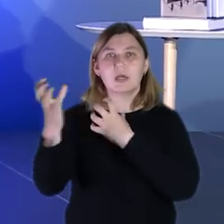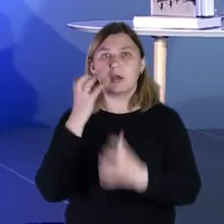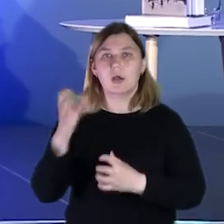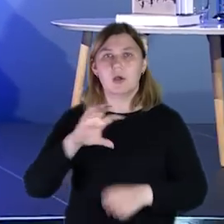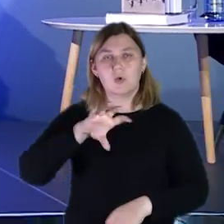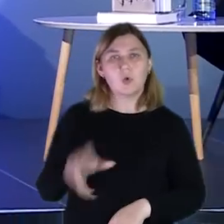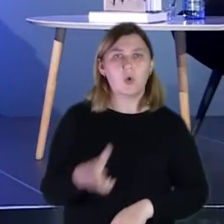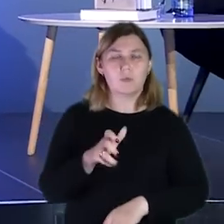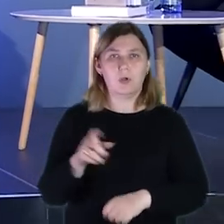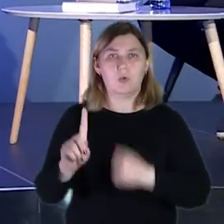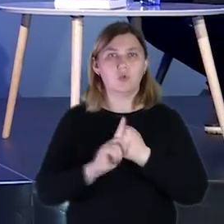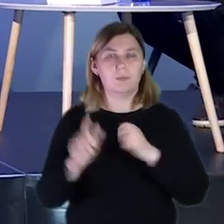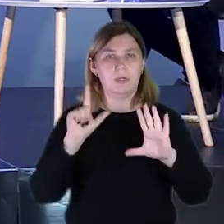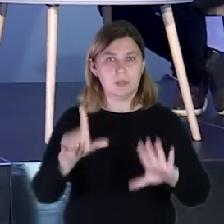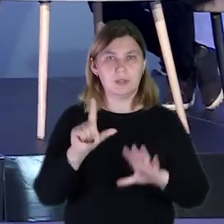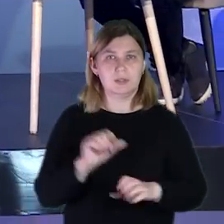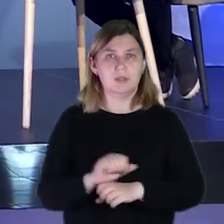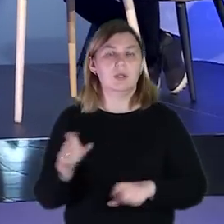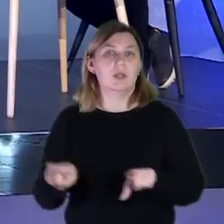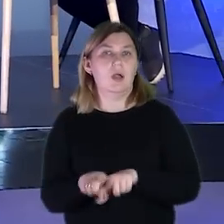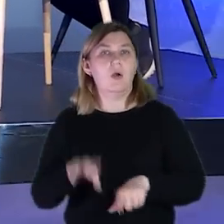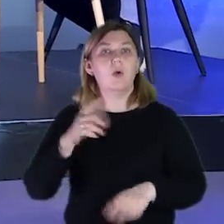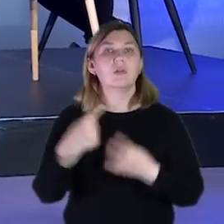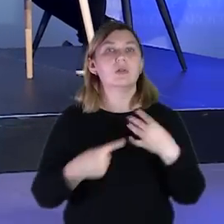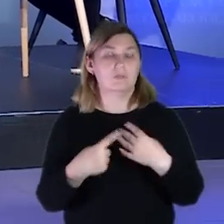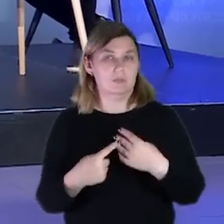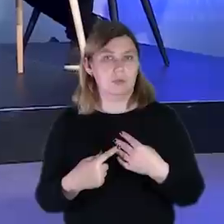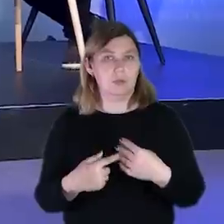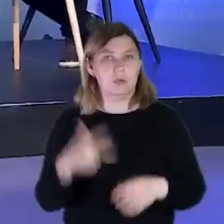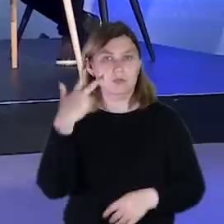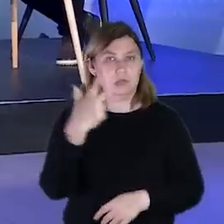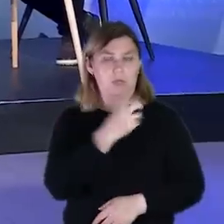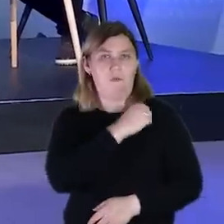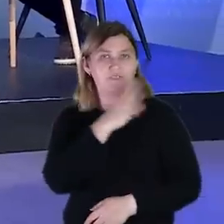Ochrony Pogranicza nr 7 w Sarnach. O liczebności trzech oficerów,